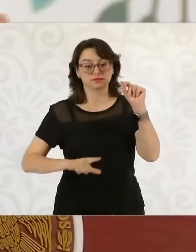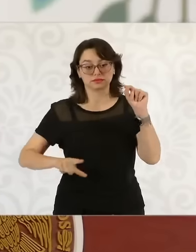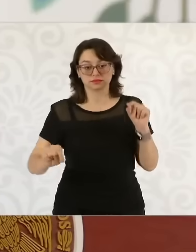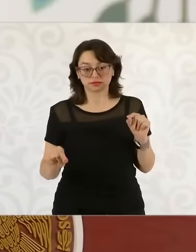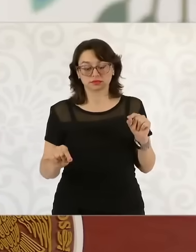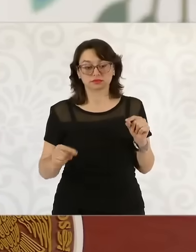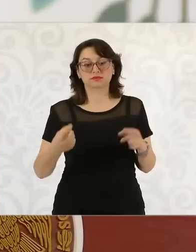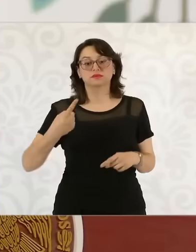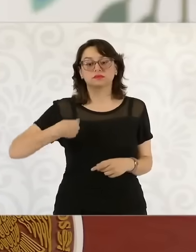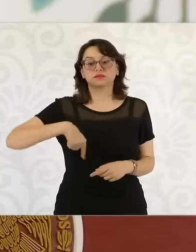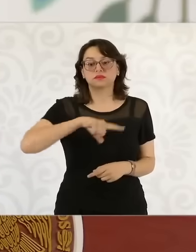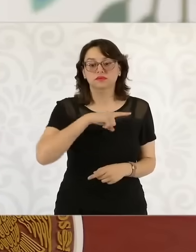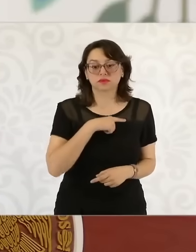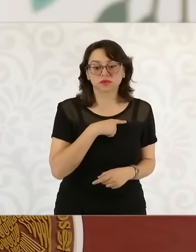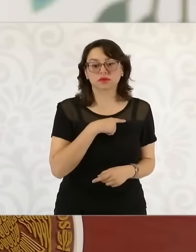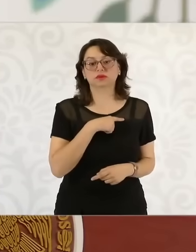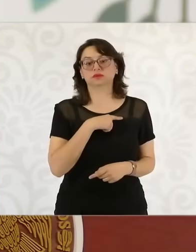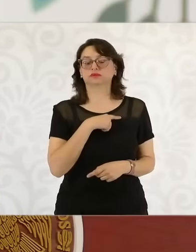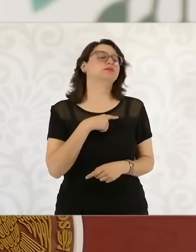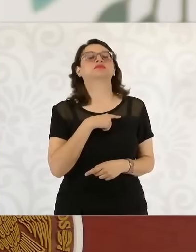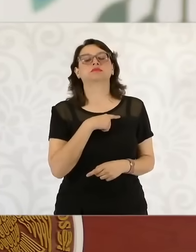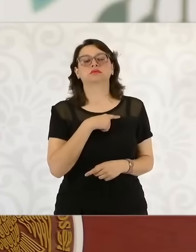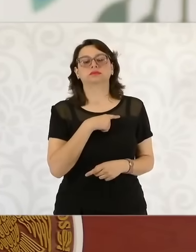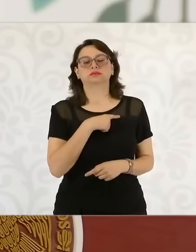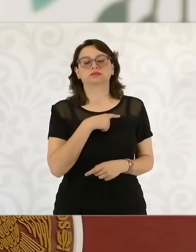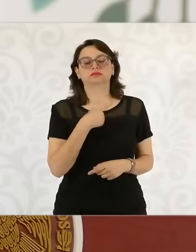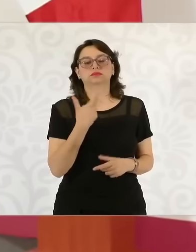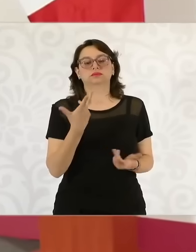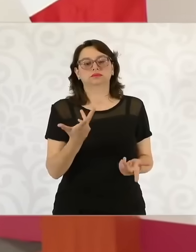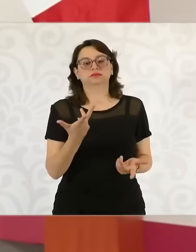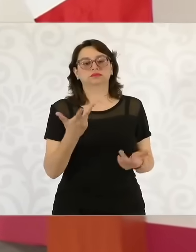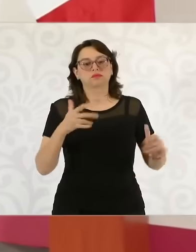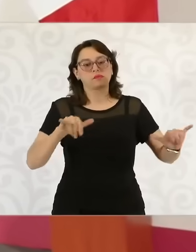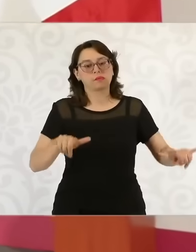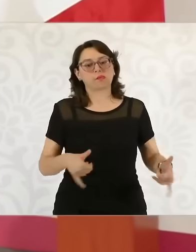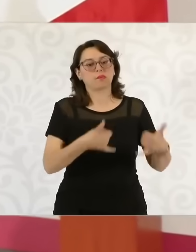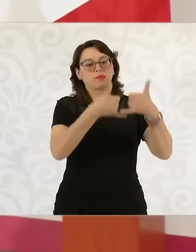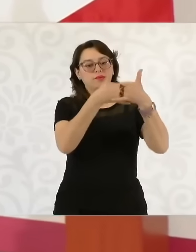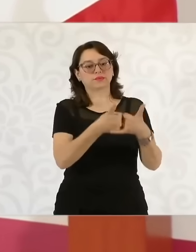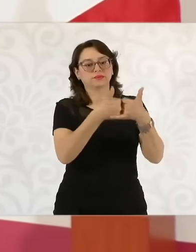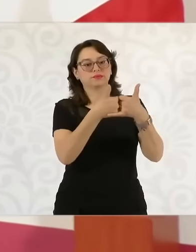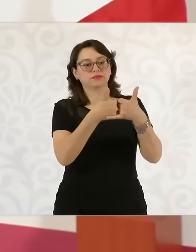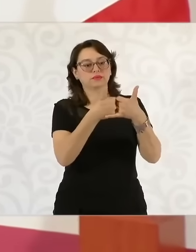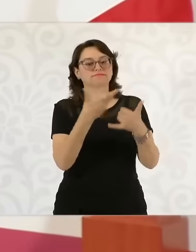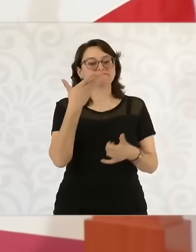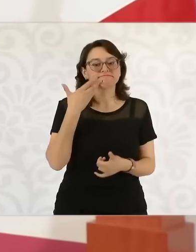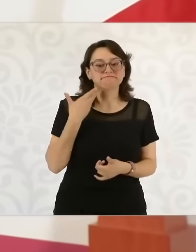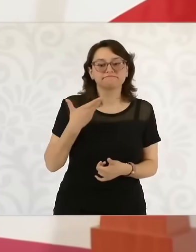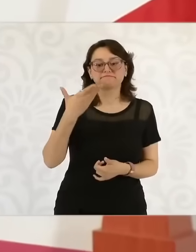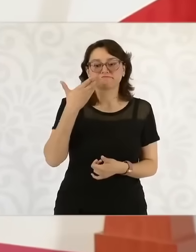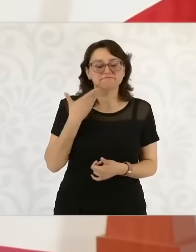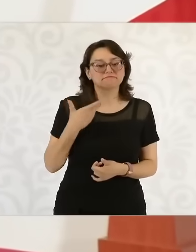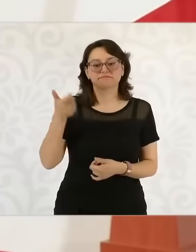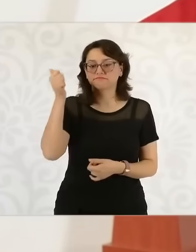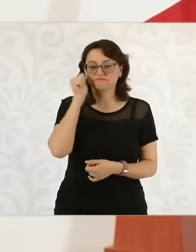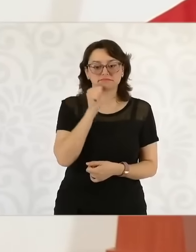por teléfono que hemos hablado muchas veces por teléfono eh de una manera amable siempre amable